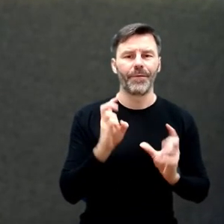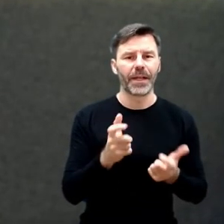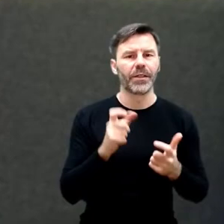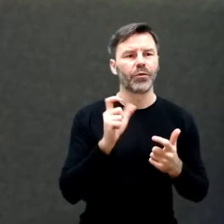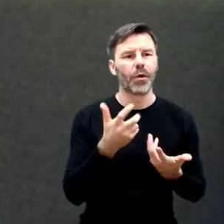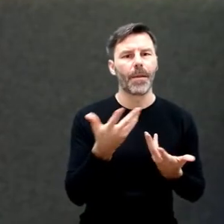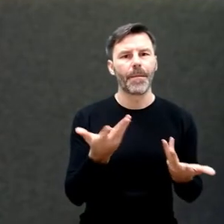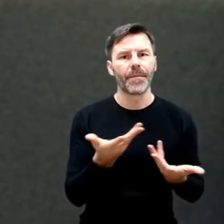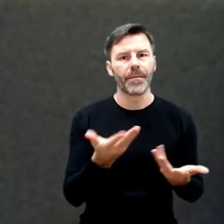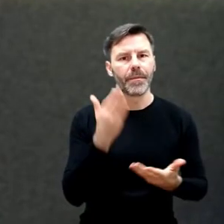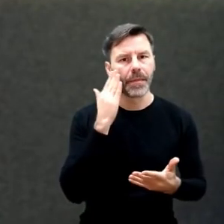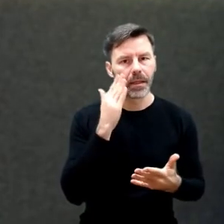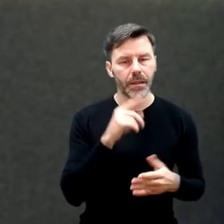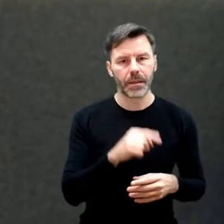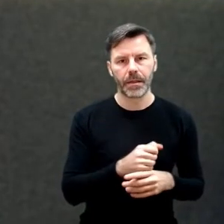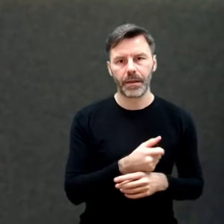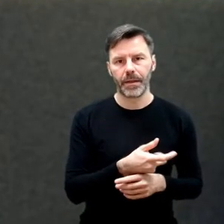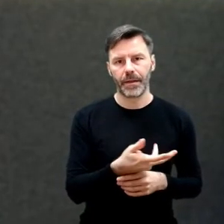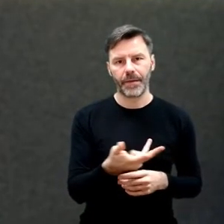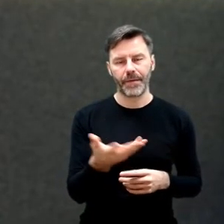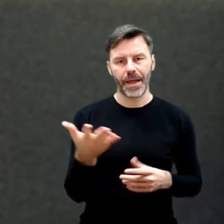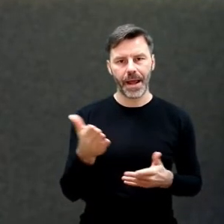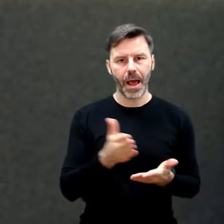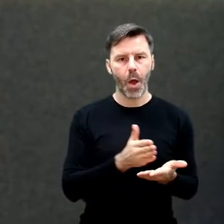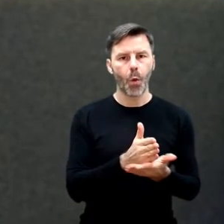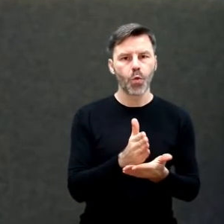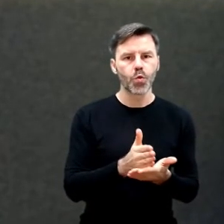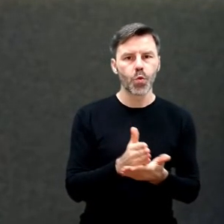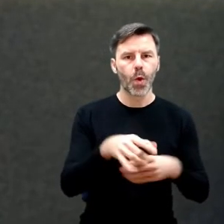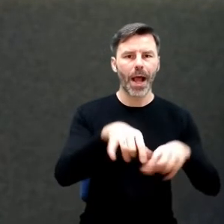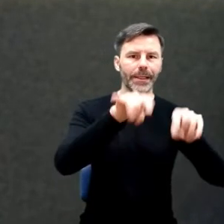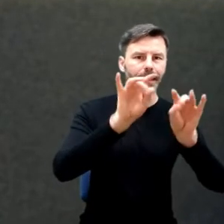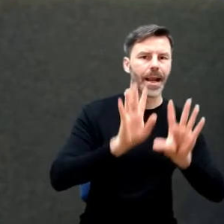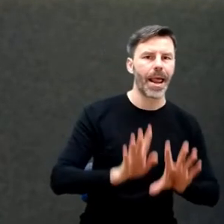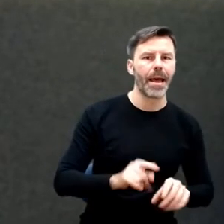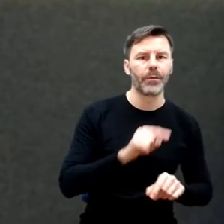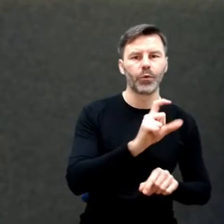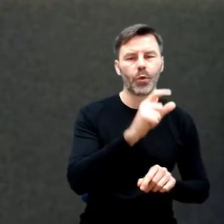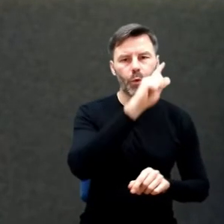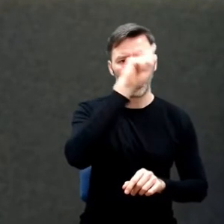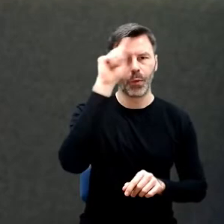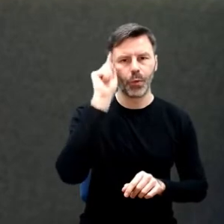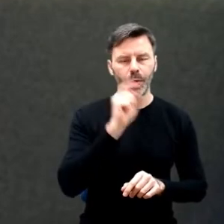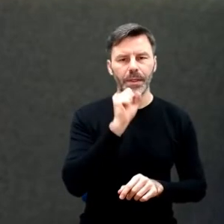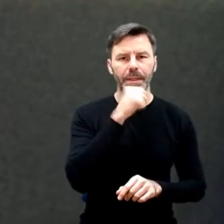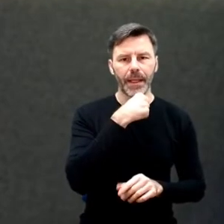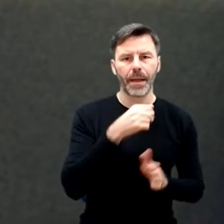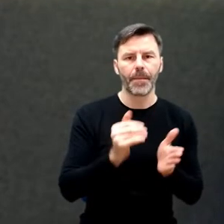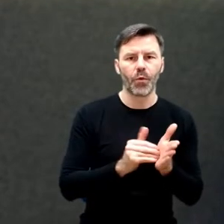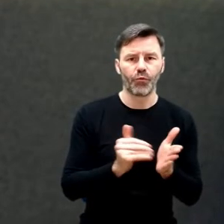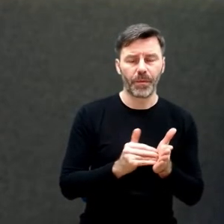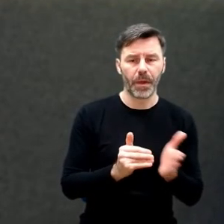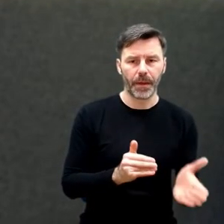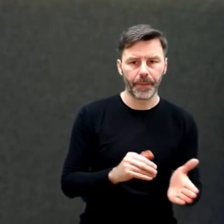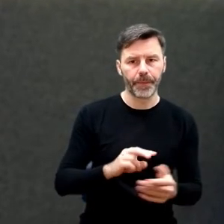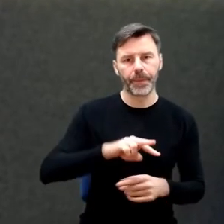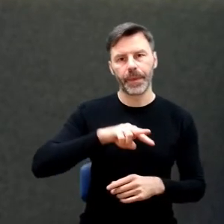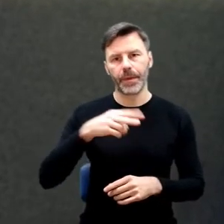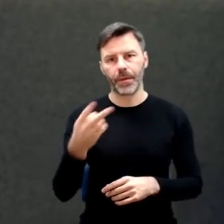blisko wielu usług podstawowych i potrzebnych dla seniorów, ale również organizacja życia wolnego i usługi